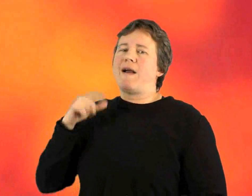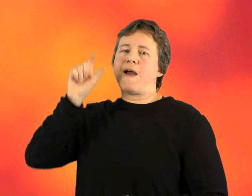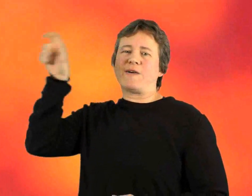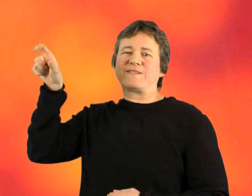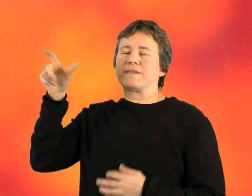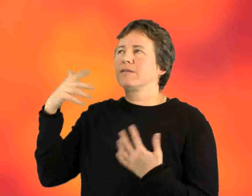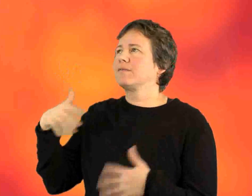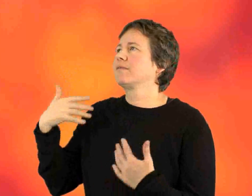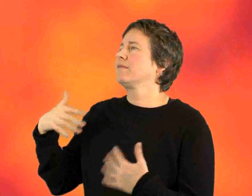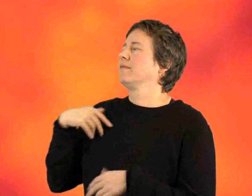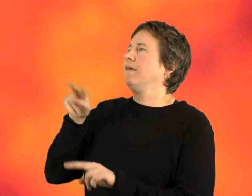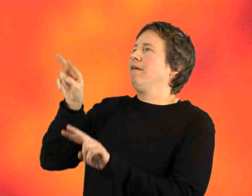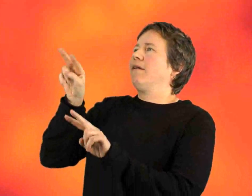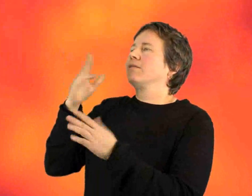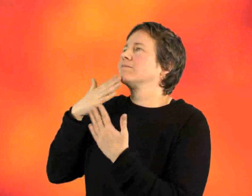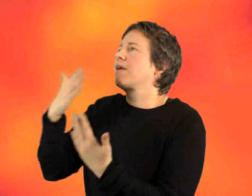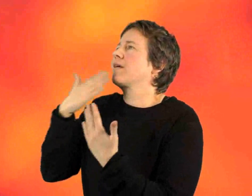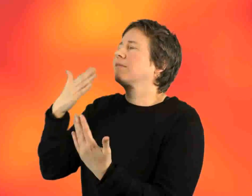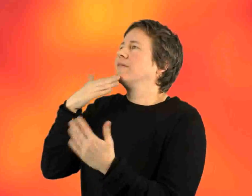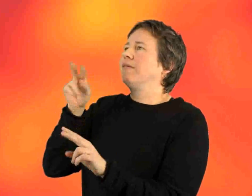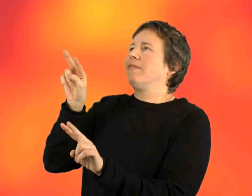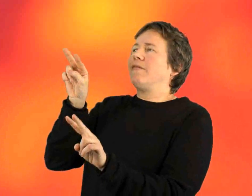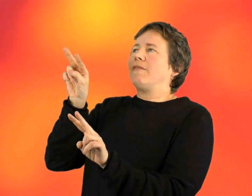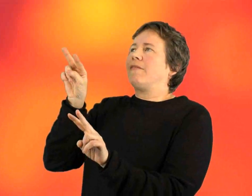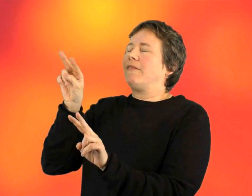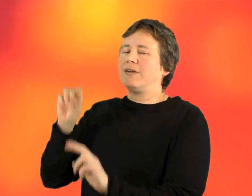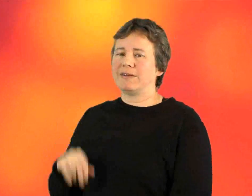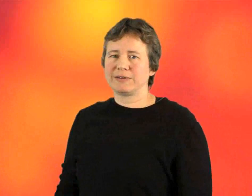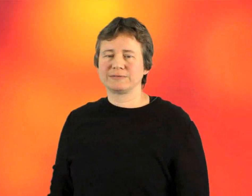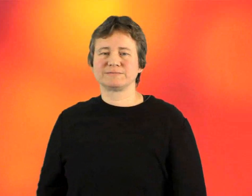Deshalb schau ich mit Ehrfurcht zu dir und danke dir